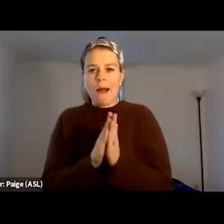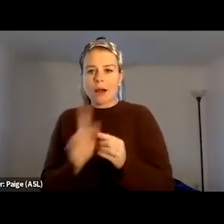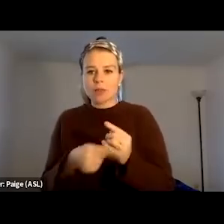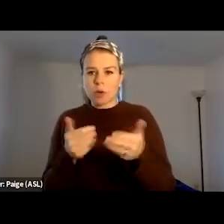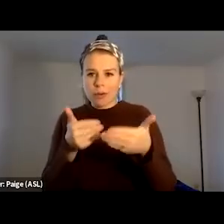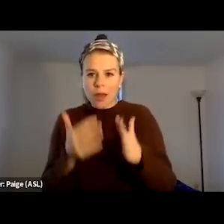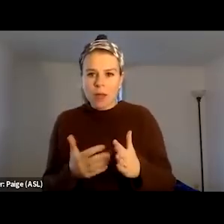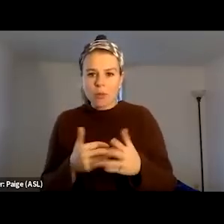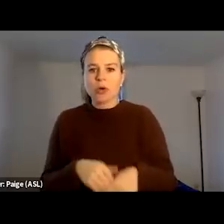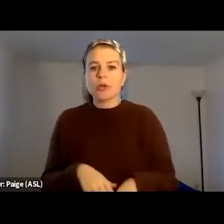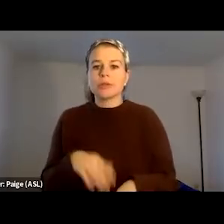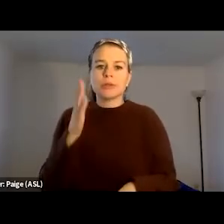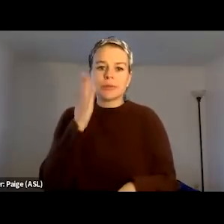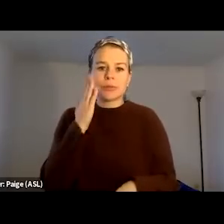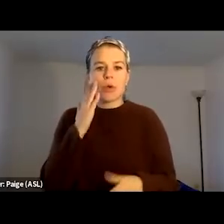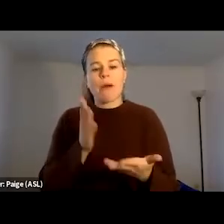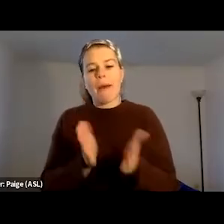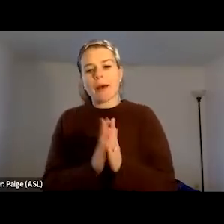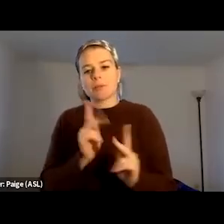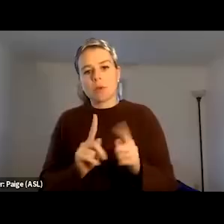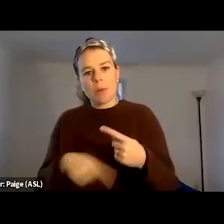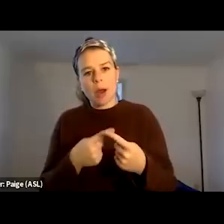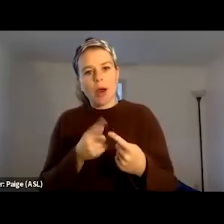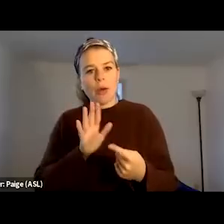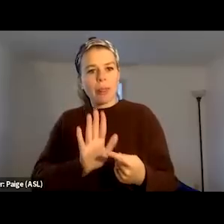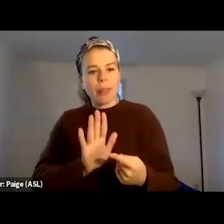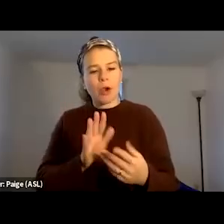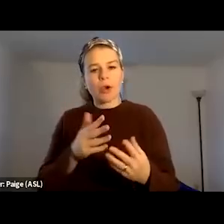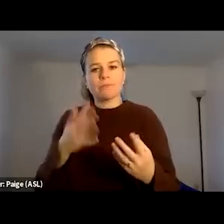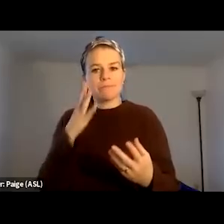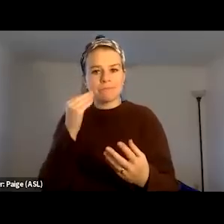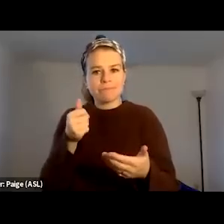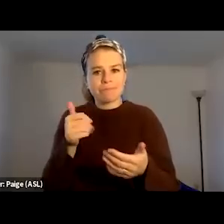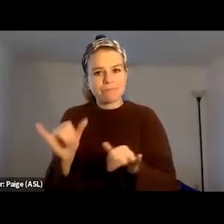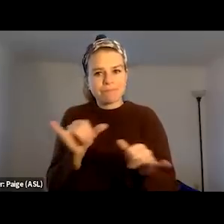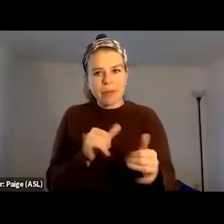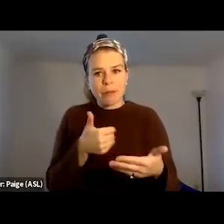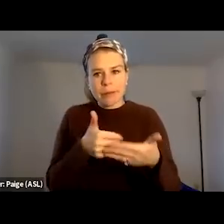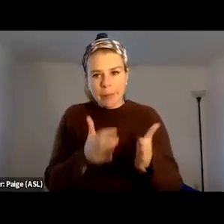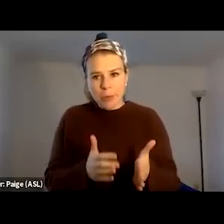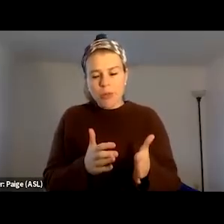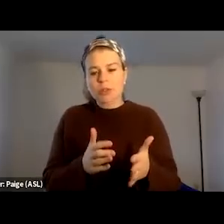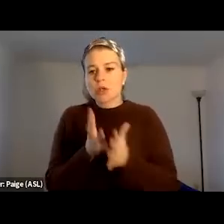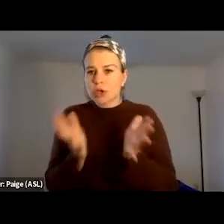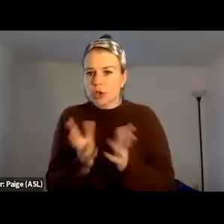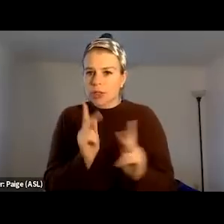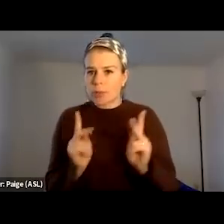en espacios sociales cotidianos y fomenta conexiones orgánicas con otros, como sus vecinos. Y queremos alentar a las personas a salir del complejo de apartamentos